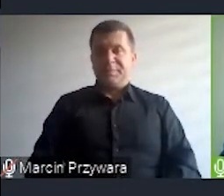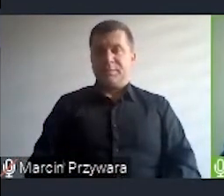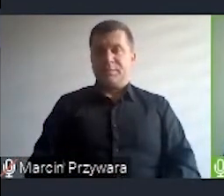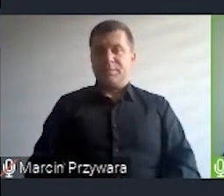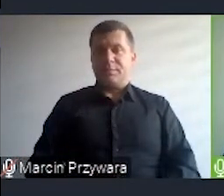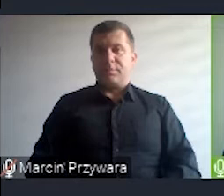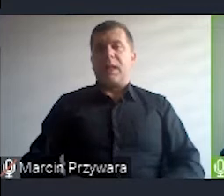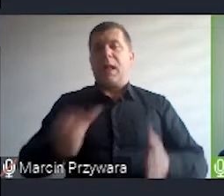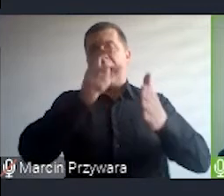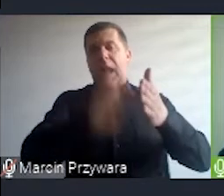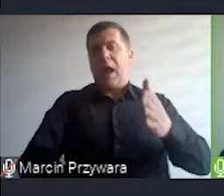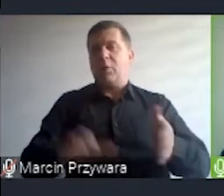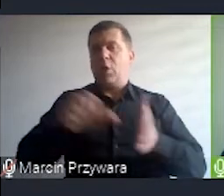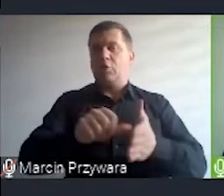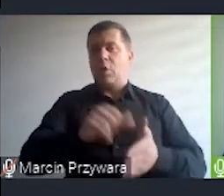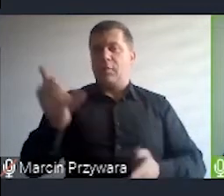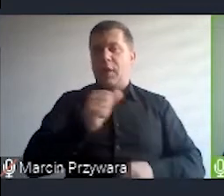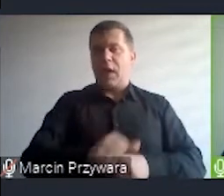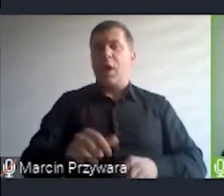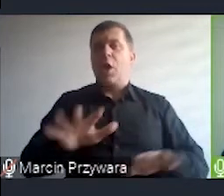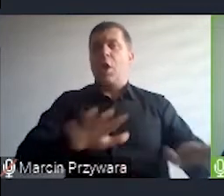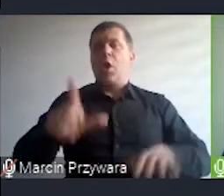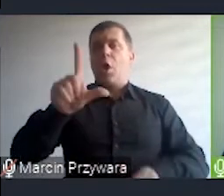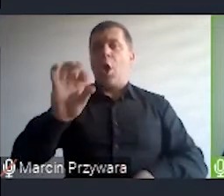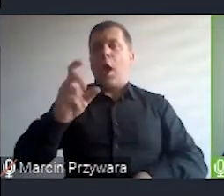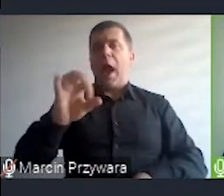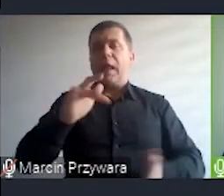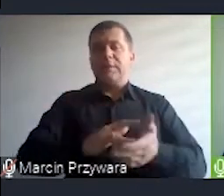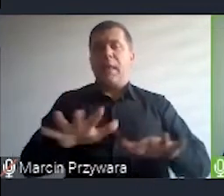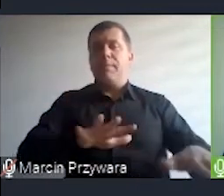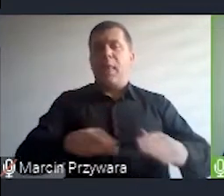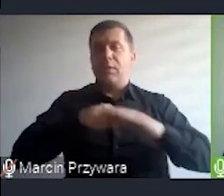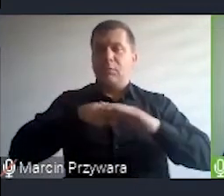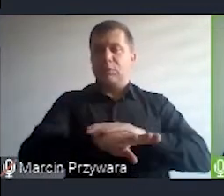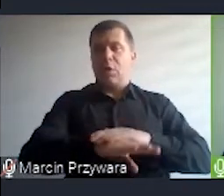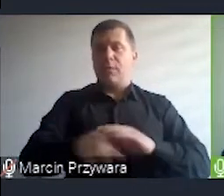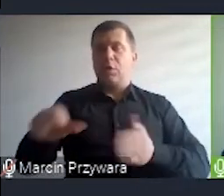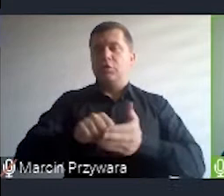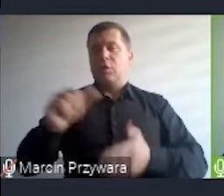Na karcie środka trwałego jest lokalizacja, jest miejsce przechowywania tego środka trwałego